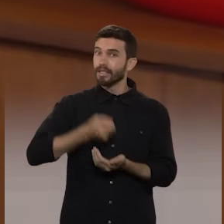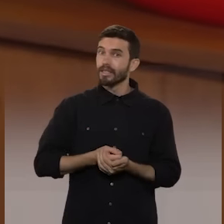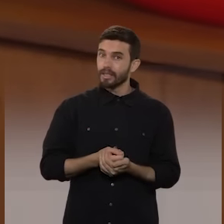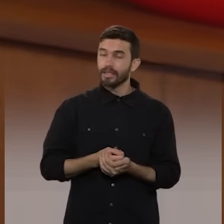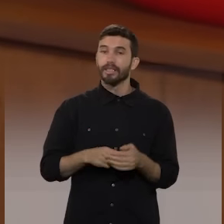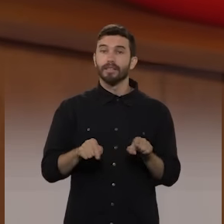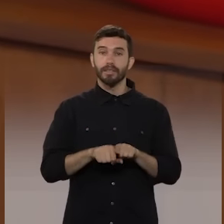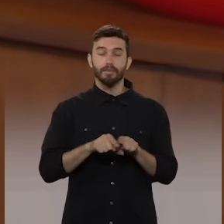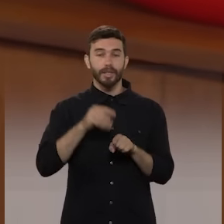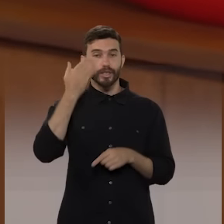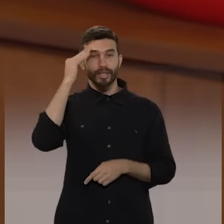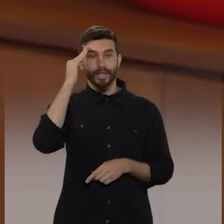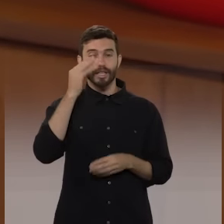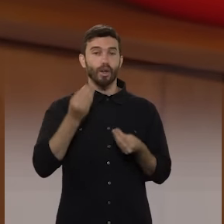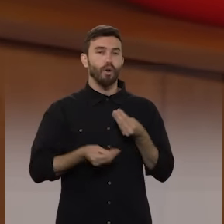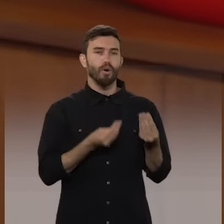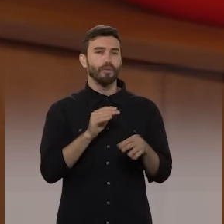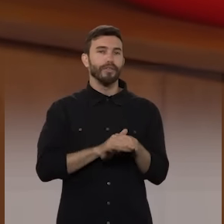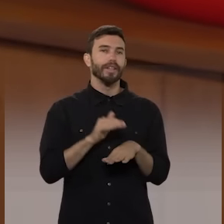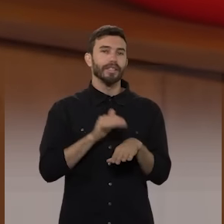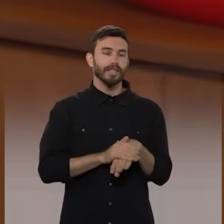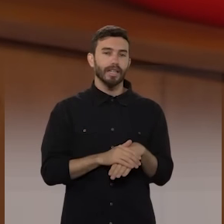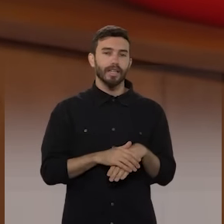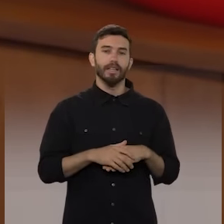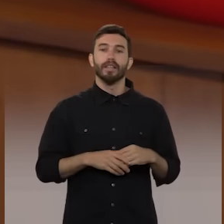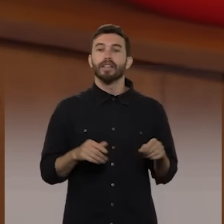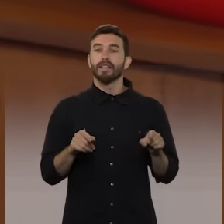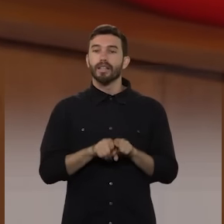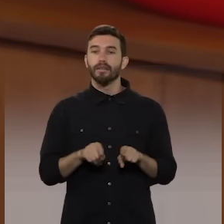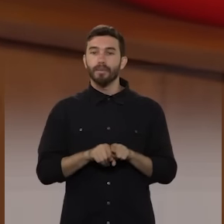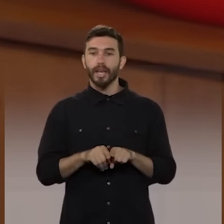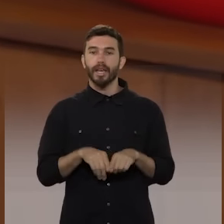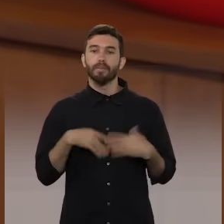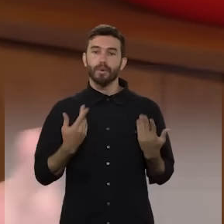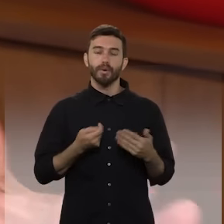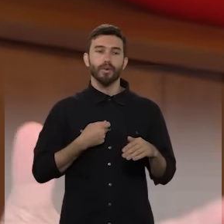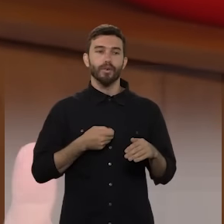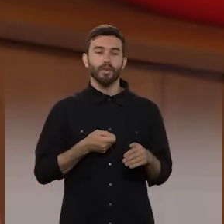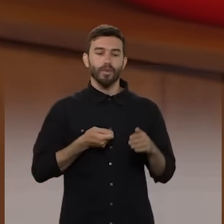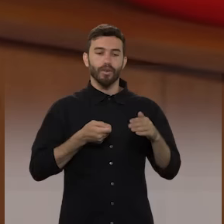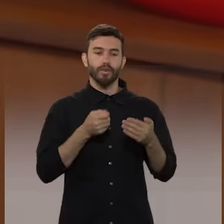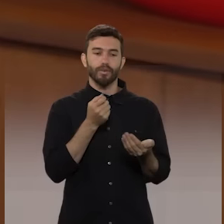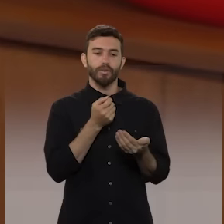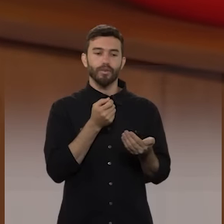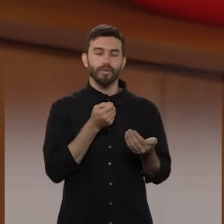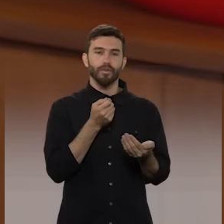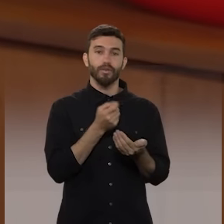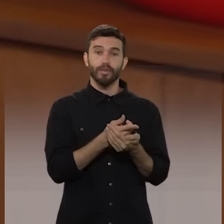de entender como isso pode ser feito, vai passar por financiamento dessas obras...vai passar. São